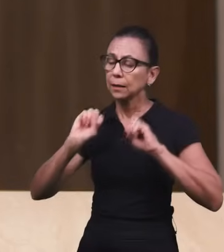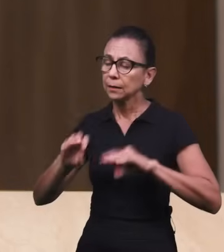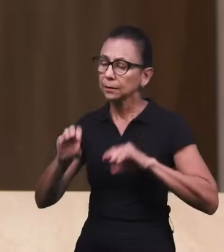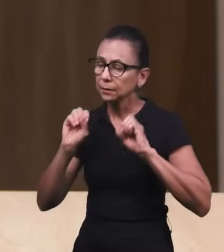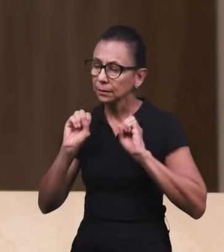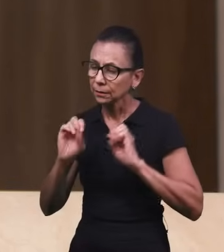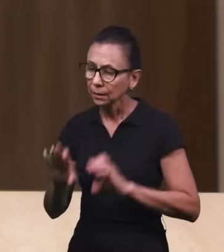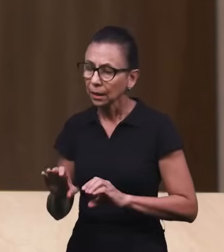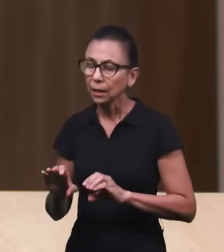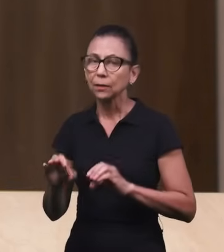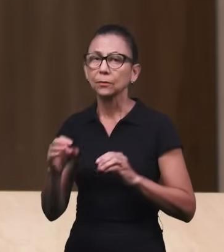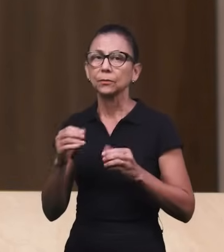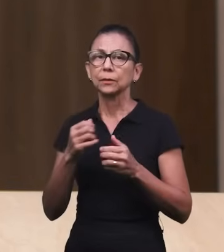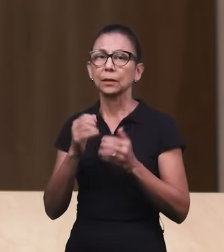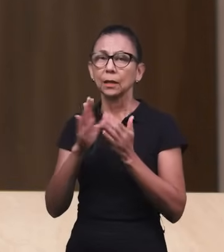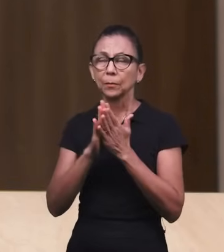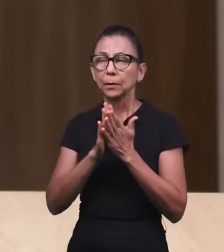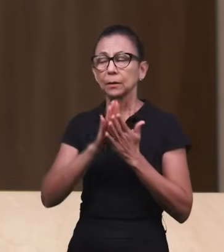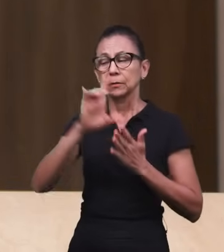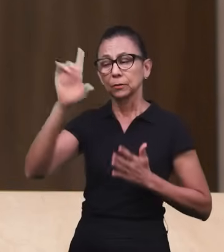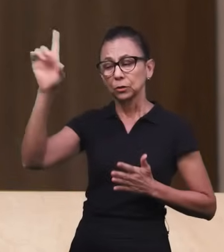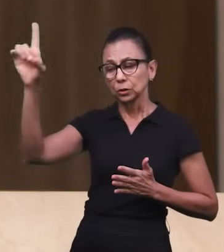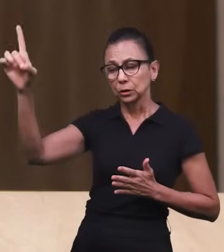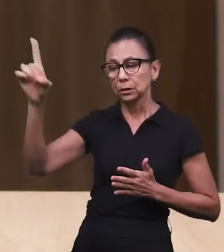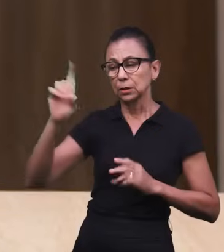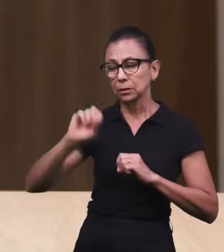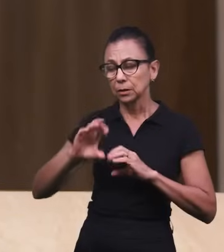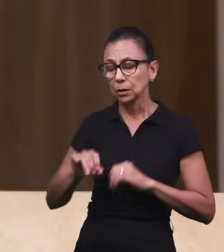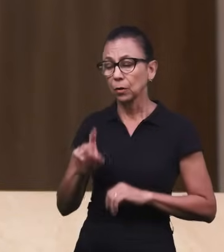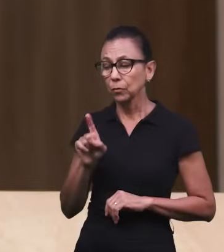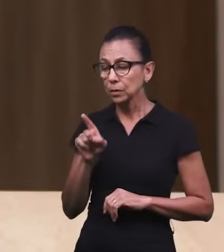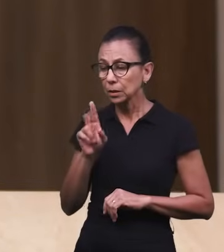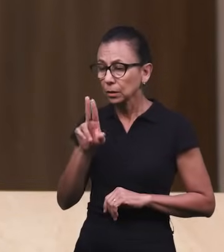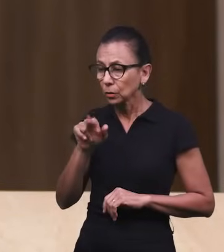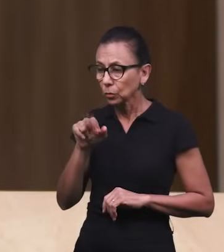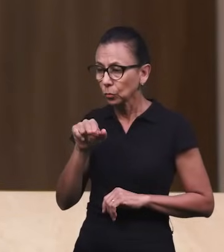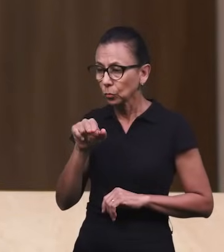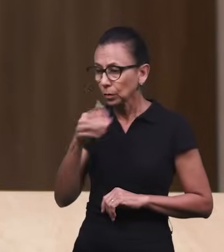você não vai se decepcionar com seu Deus você não vai se decepcionar por mais que decepcione